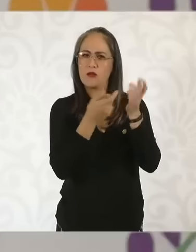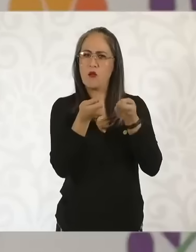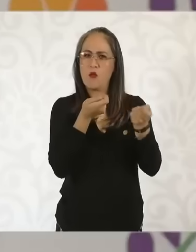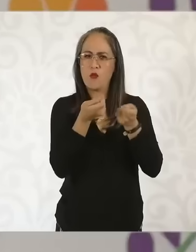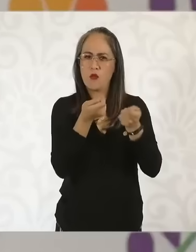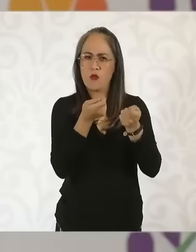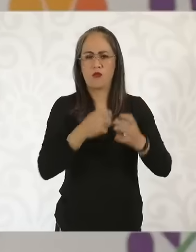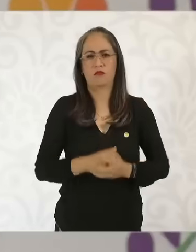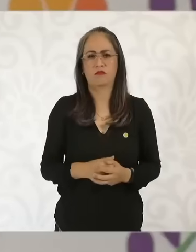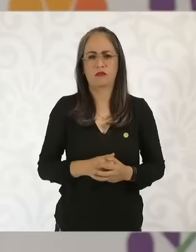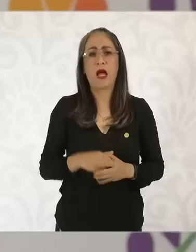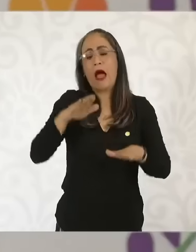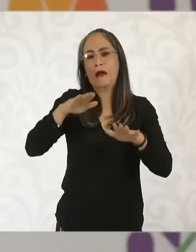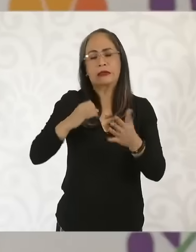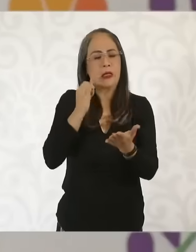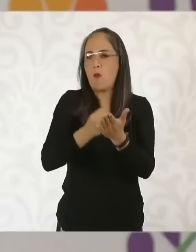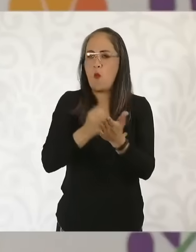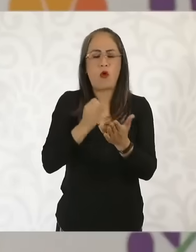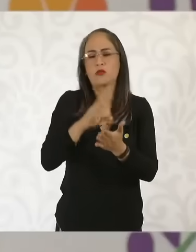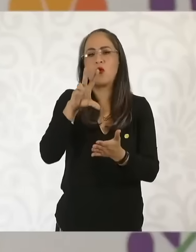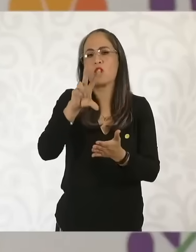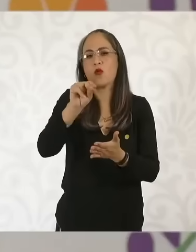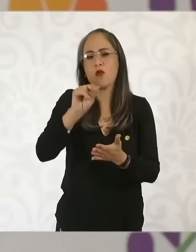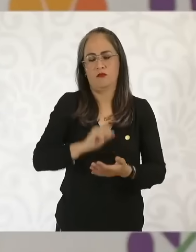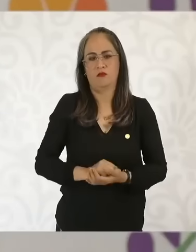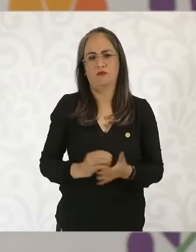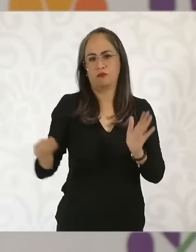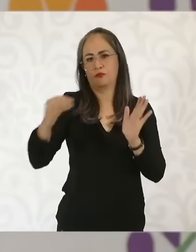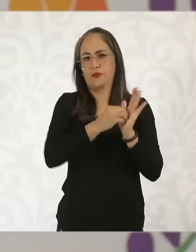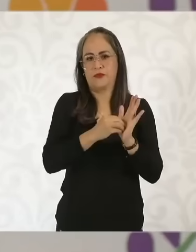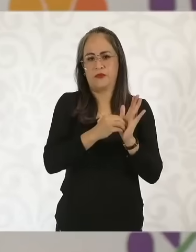son específicamente aranceles, es decir, todo les decimos todo aquello que no es monetario,